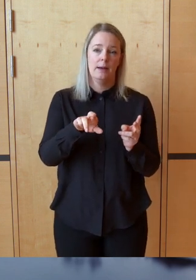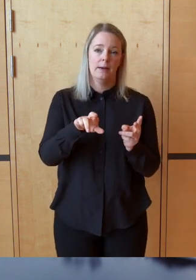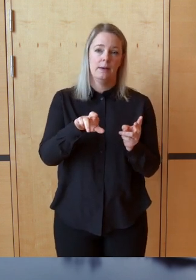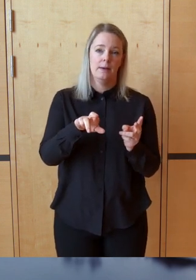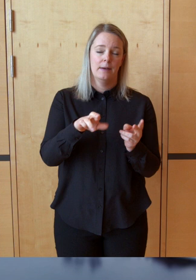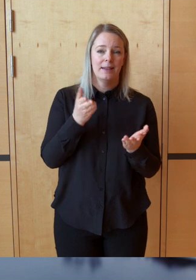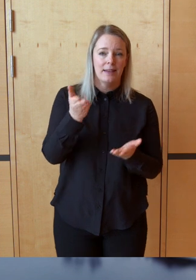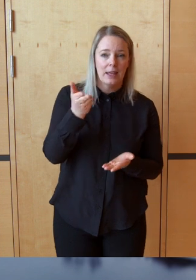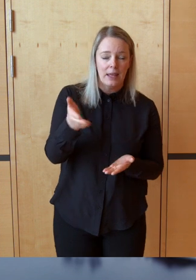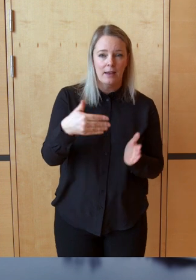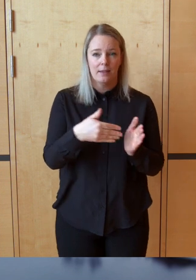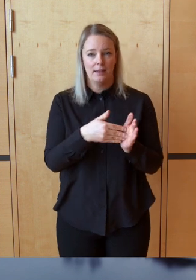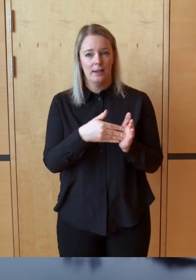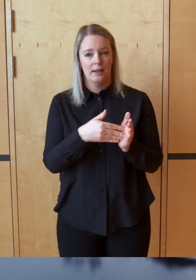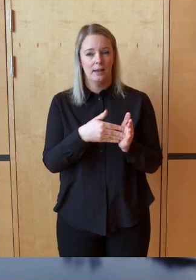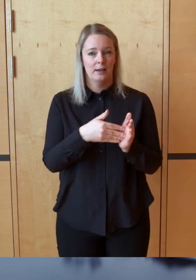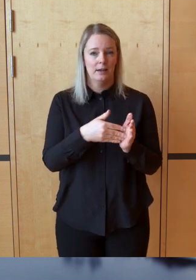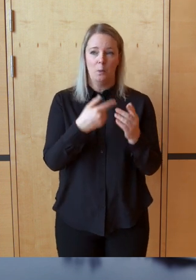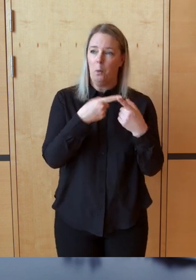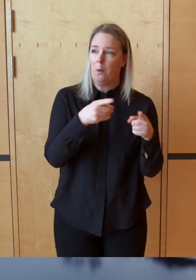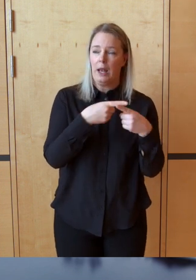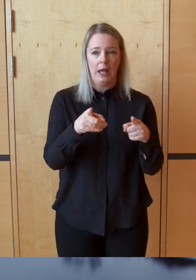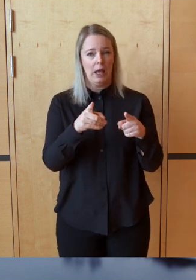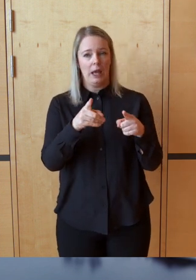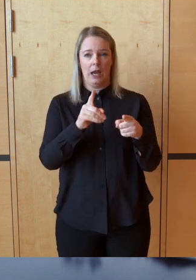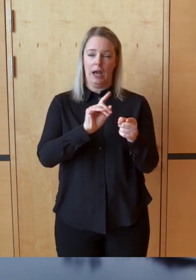Tigrar till olika ändamål rädda barnen eller